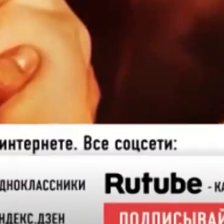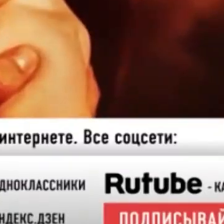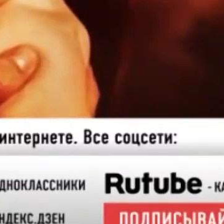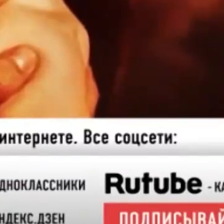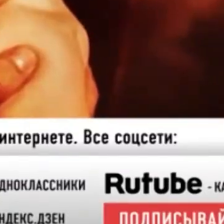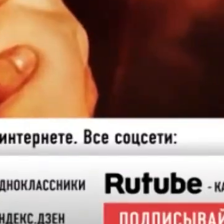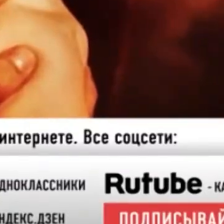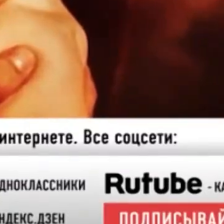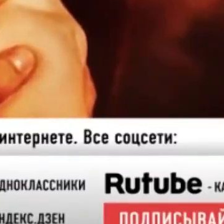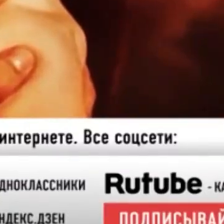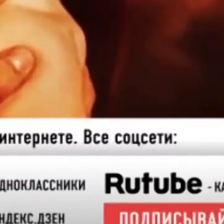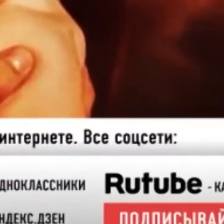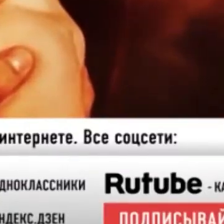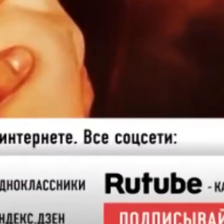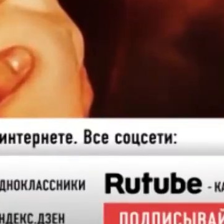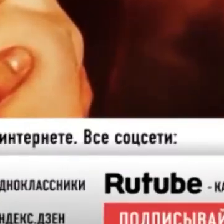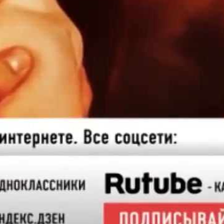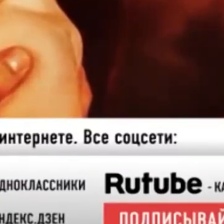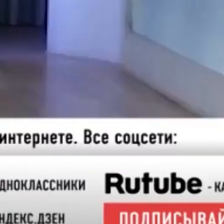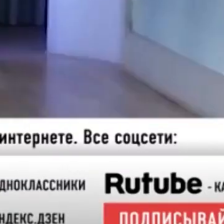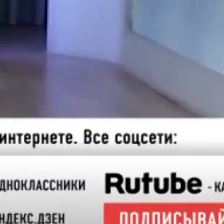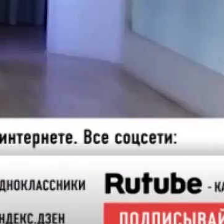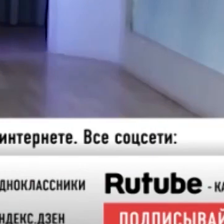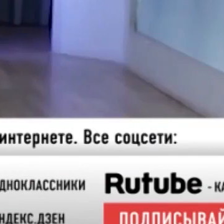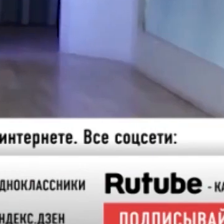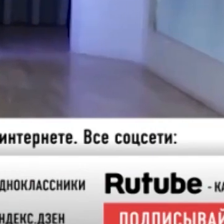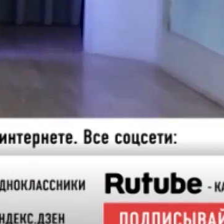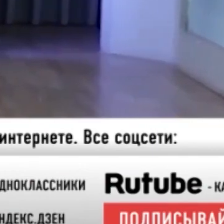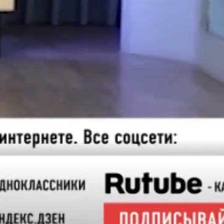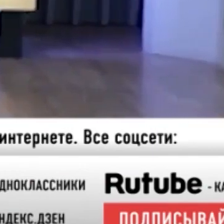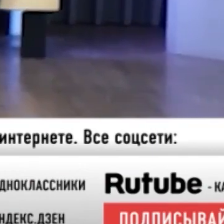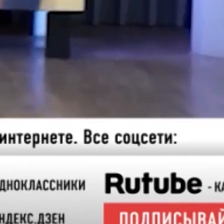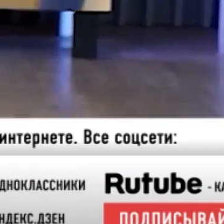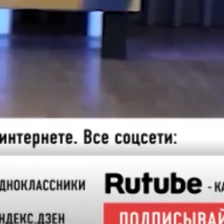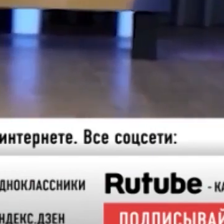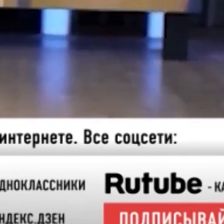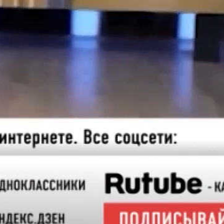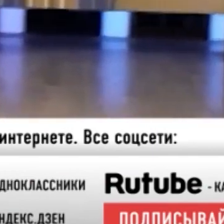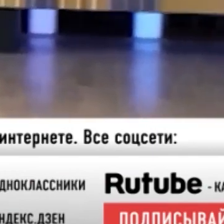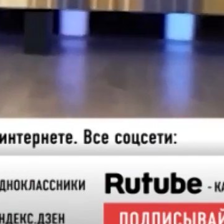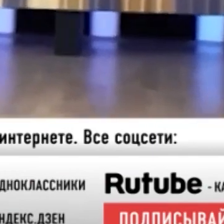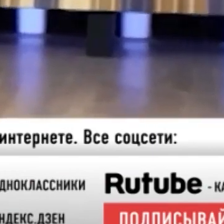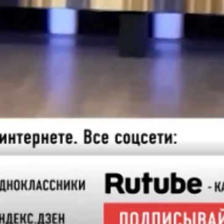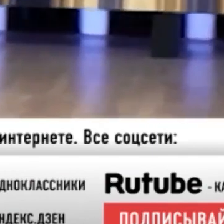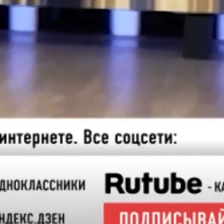разговору со своим небесным покровителем это итоговая программа главное событие недели о